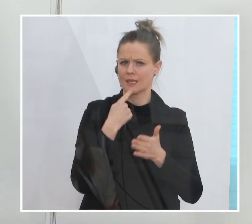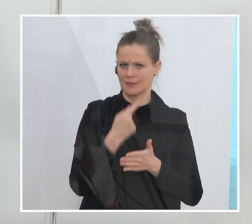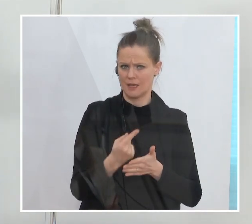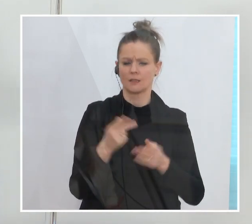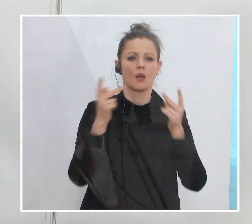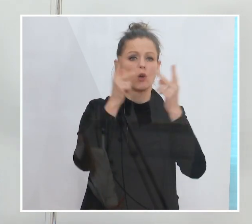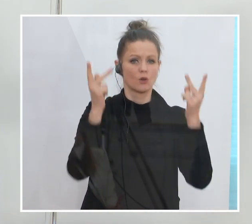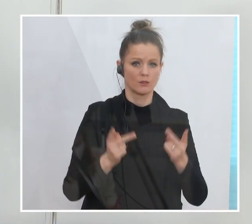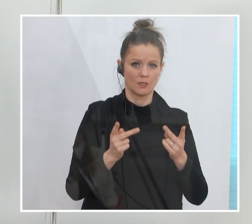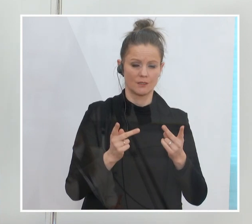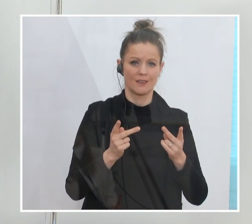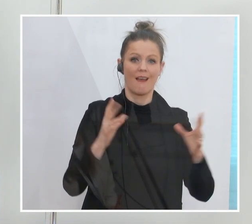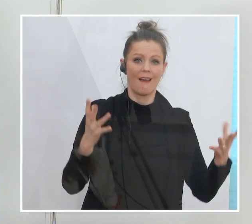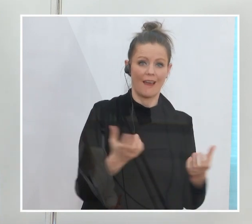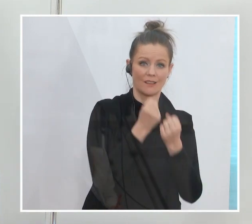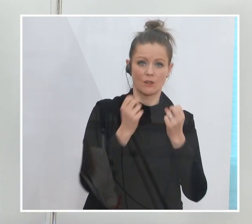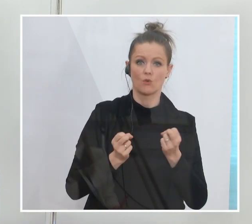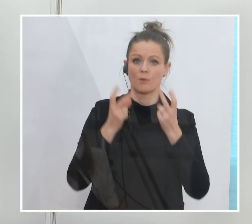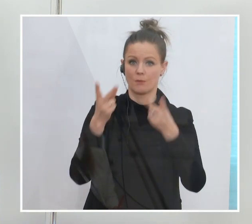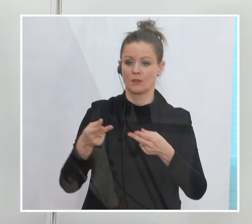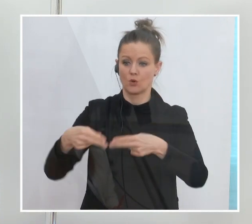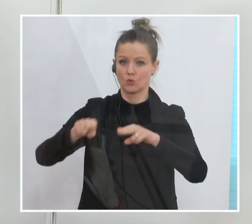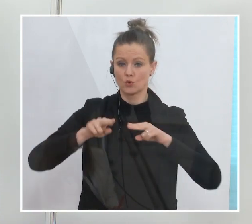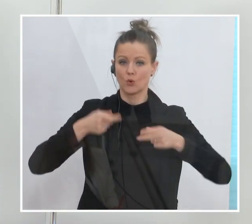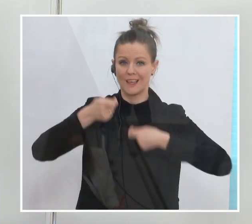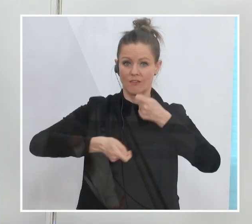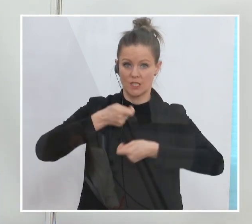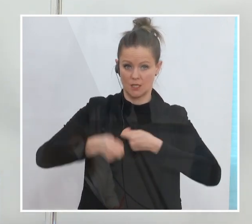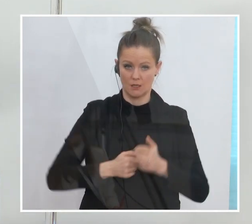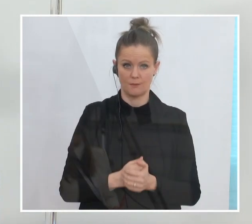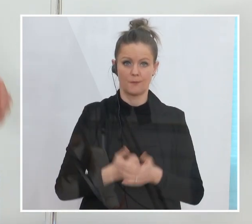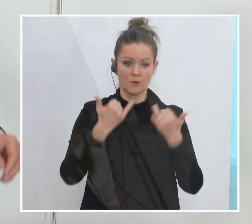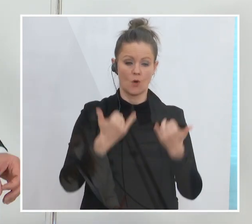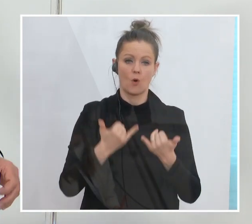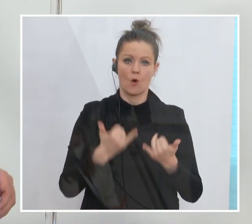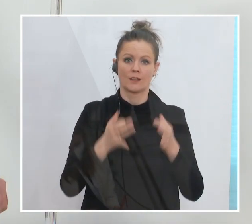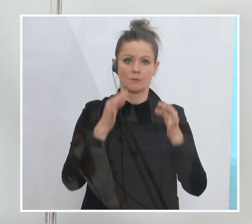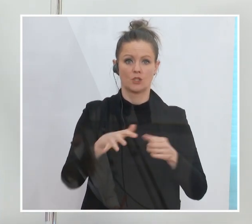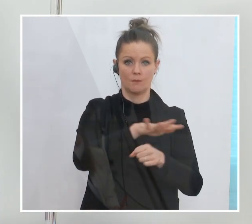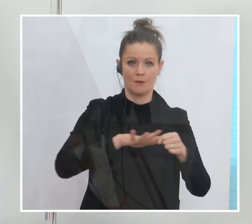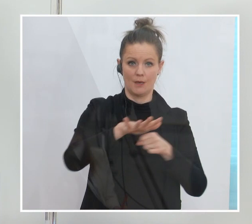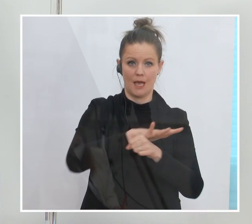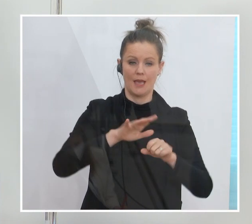Retten, Überbrücken, Rausinvestieren. Heute haben wir für bestimmte Bereiche Überbrückungshilfen